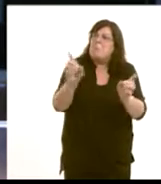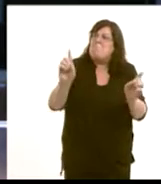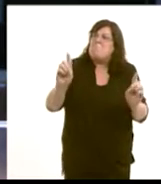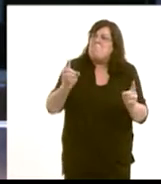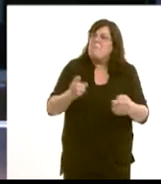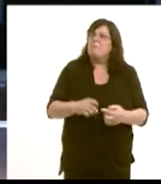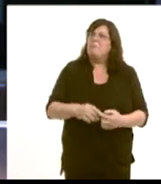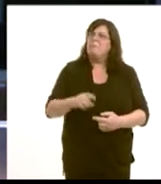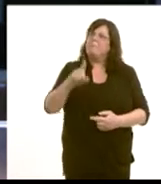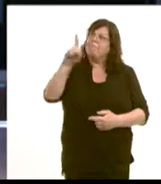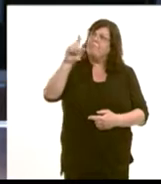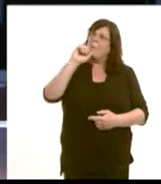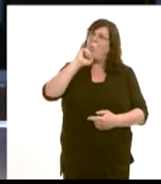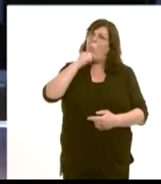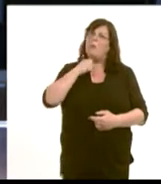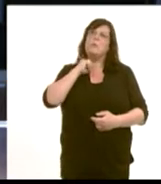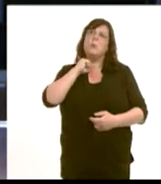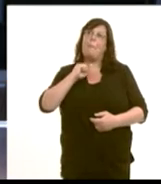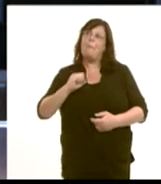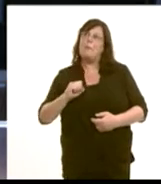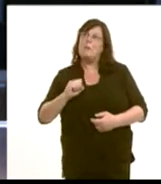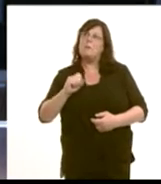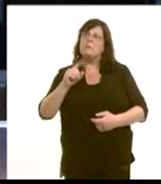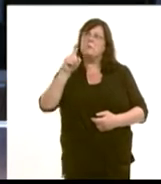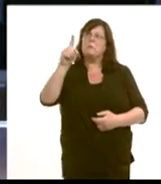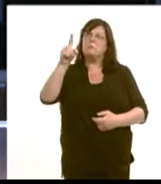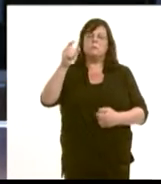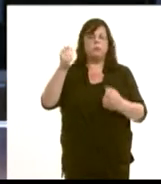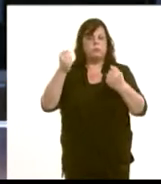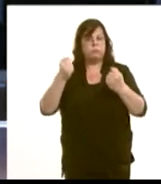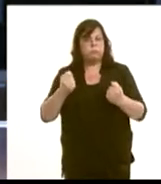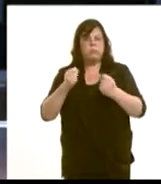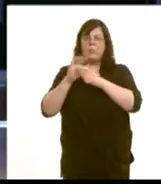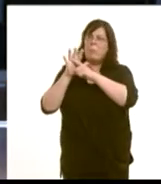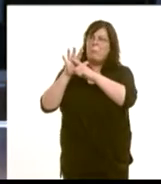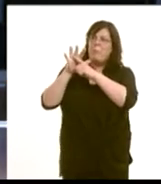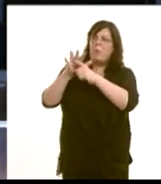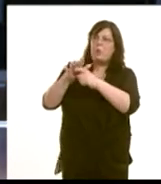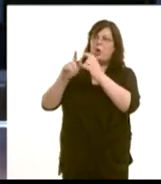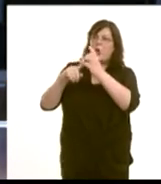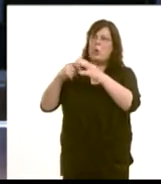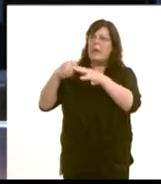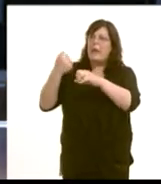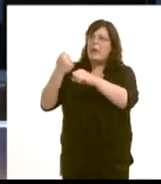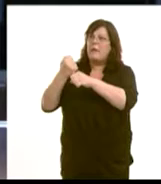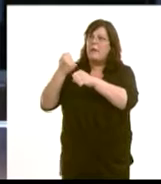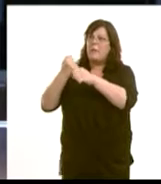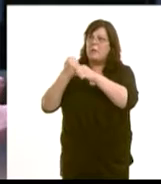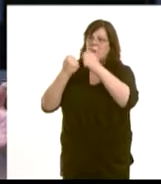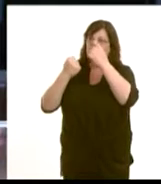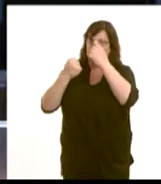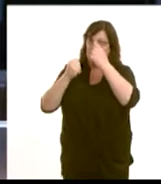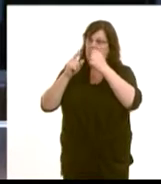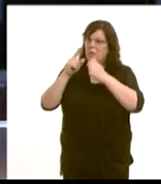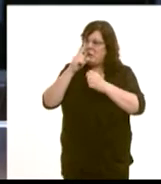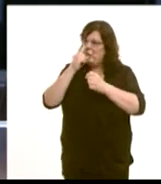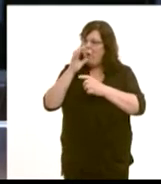yna o arian rwan, ac a wnaiff o roi ymrwymiad i bwyso ar Lywodraeth Prydain, os ydyír ffynhonnell